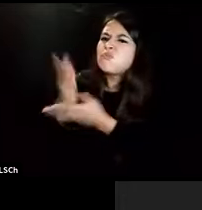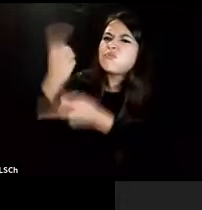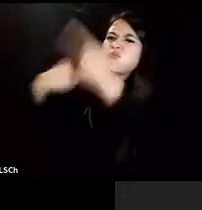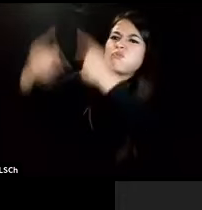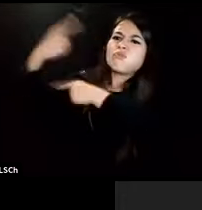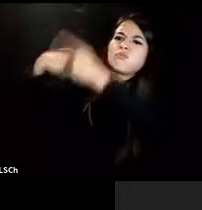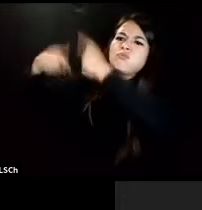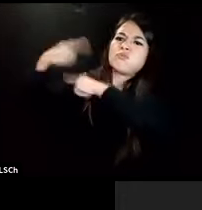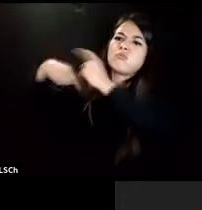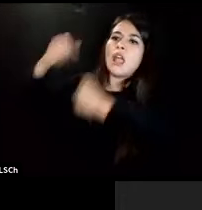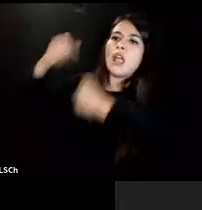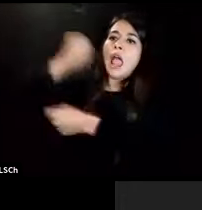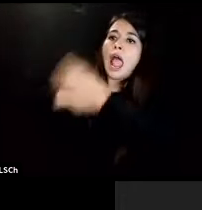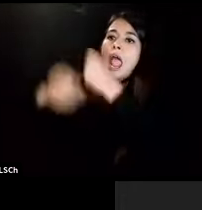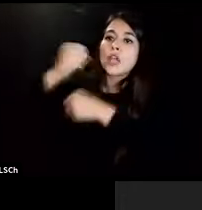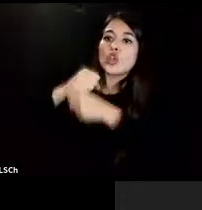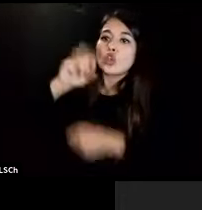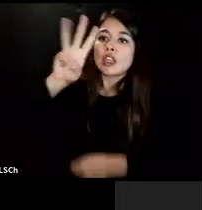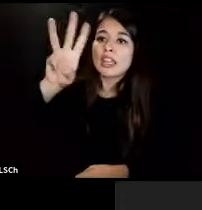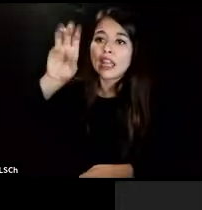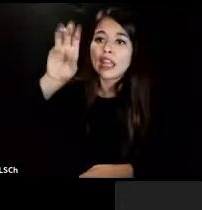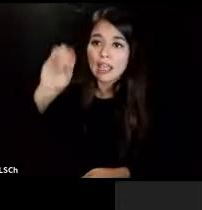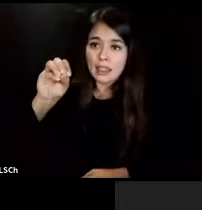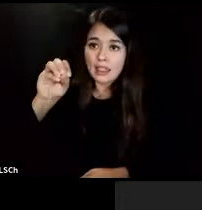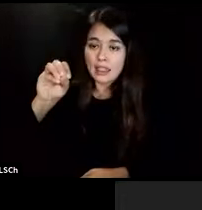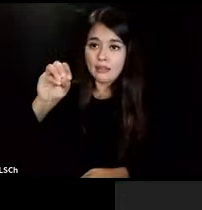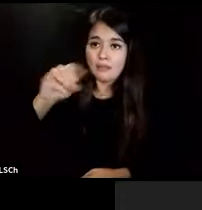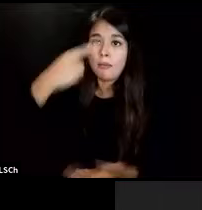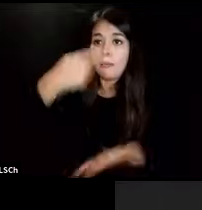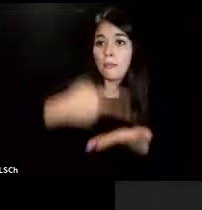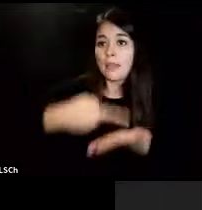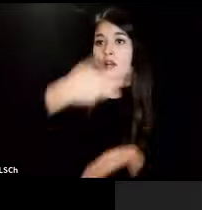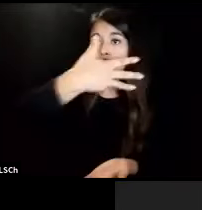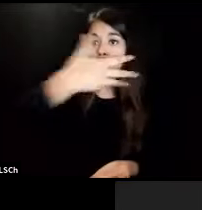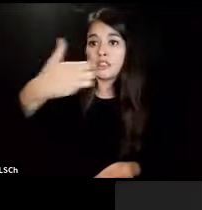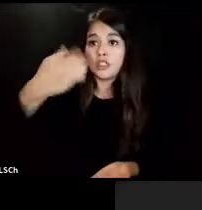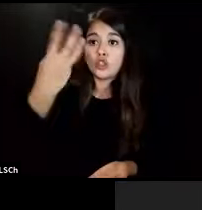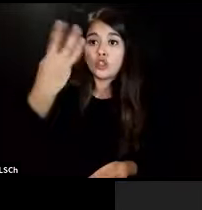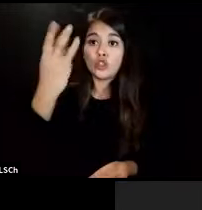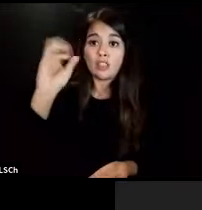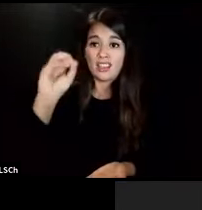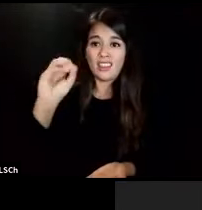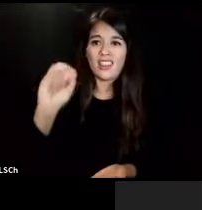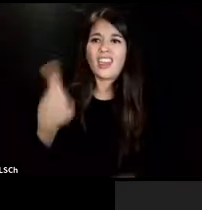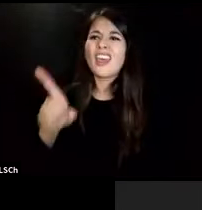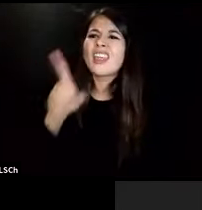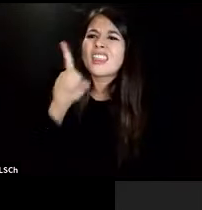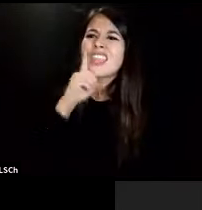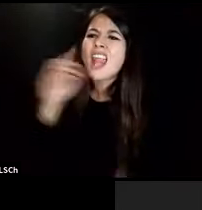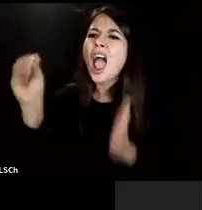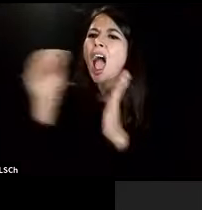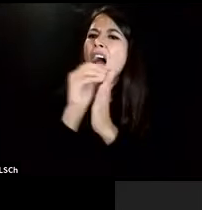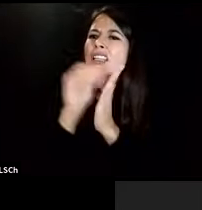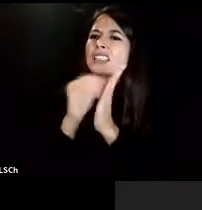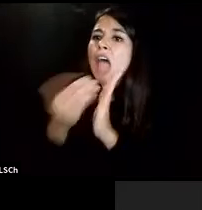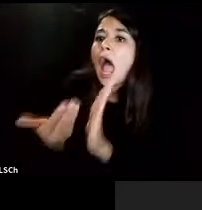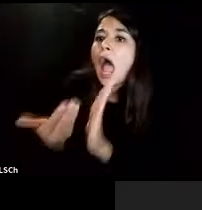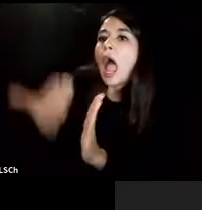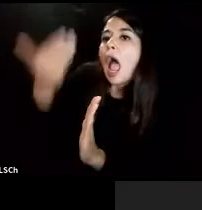en EEUU. Si bien tiene antecedentes que vienen de antes, de hecho Edison